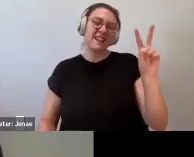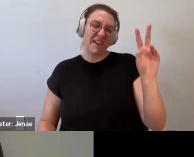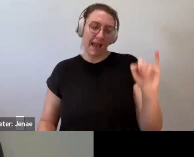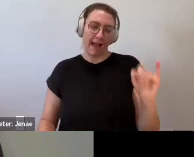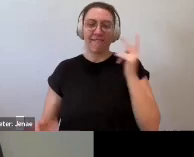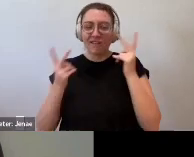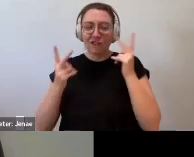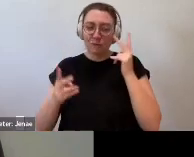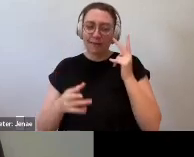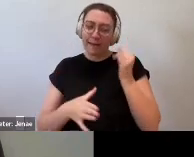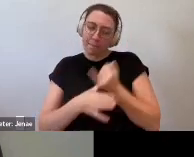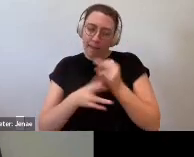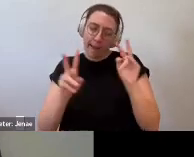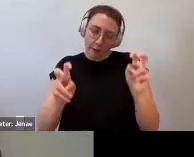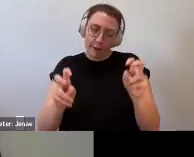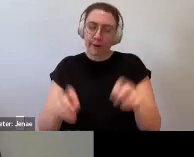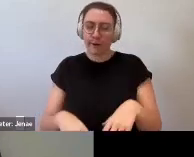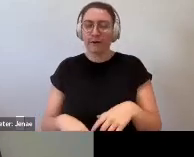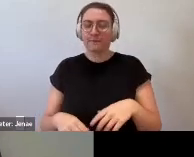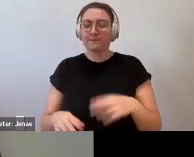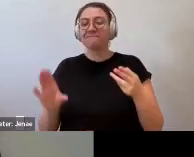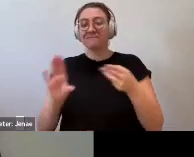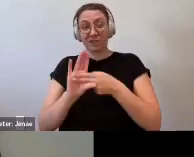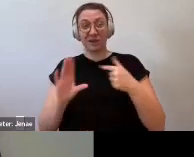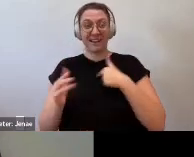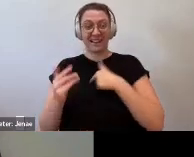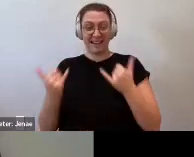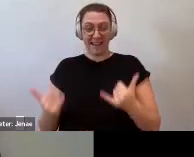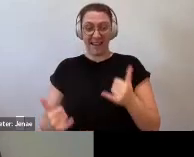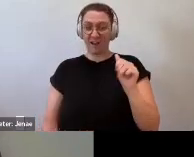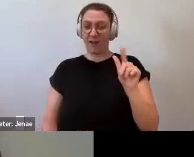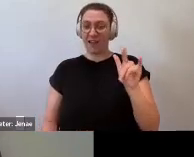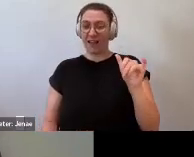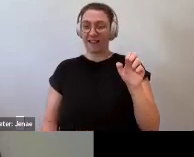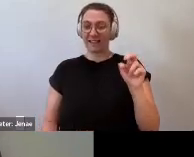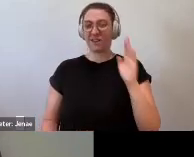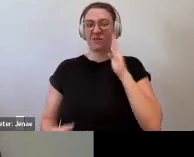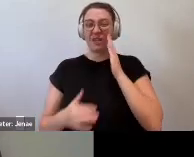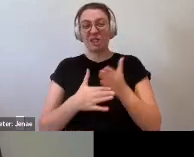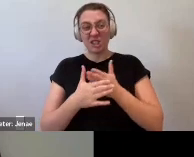Escuela para Ciegos de California, a unirse a nosotros. Le pedimos que nos comparta los numerosos recursos